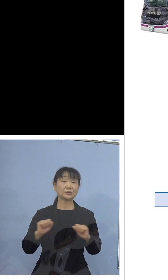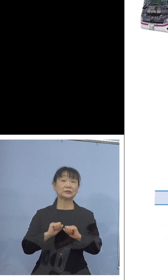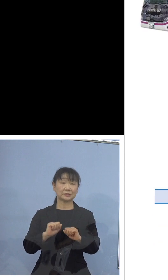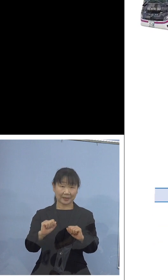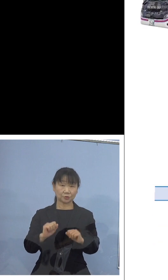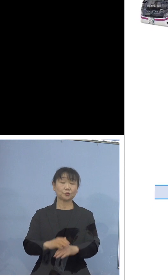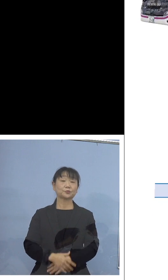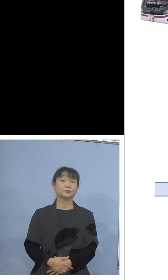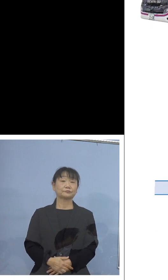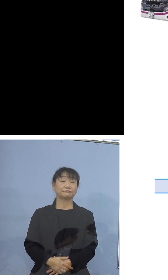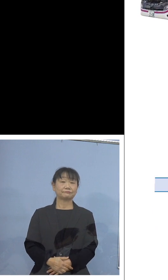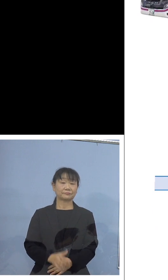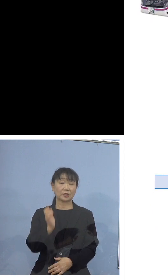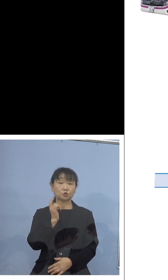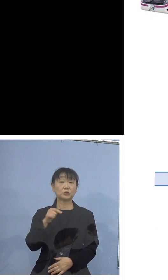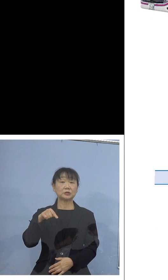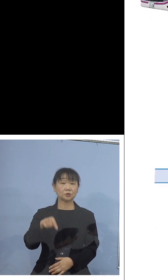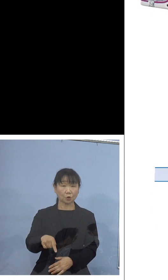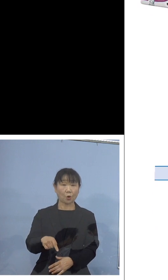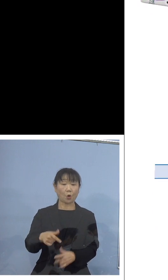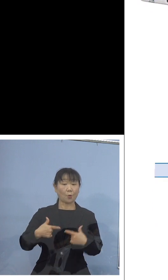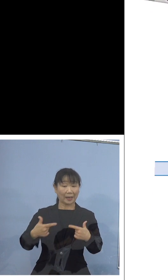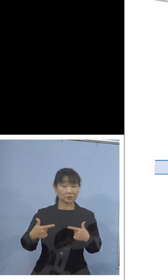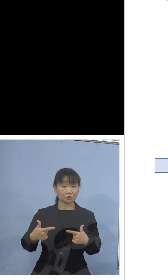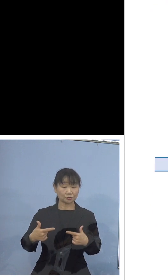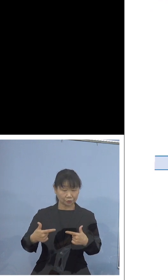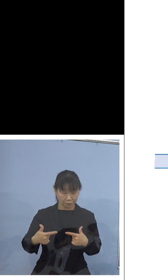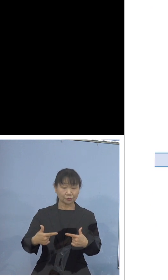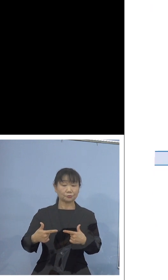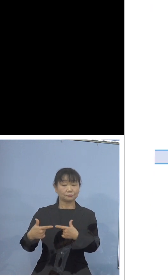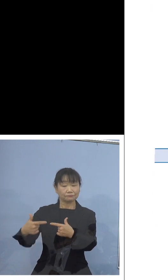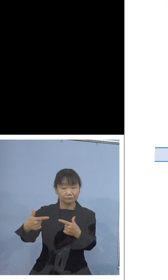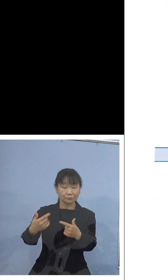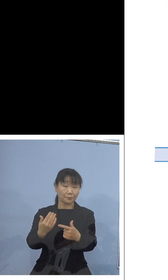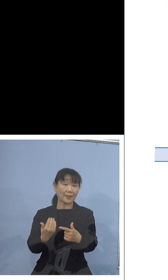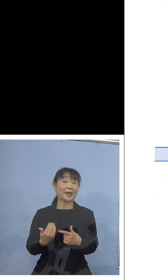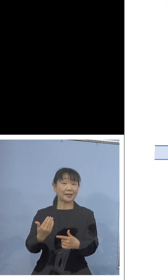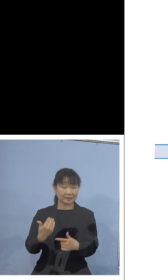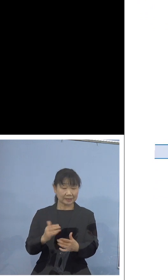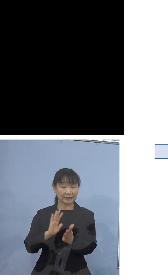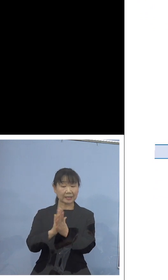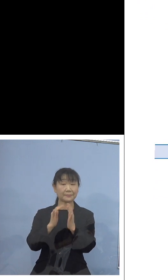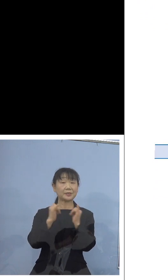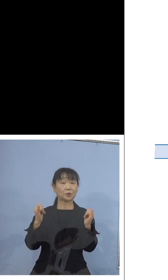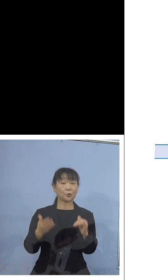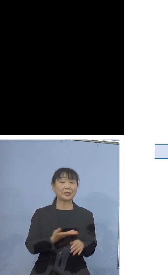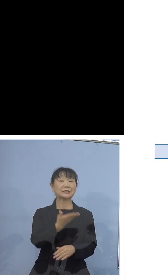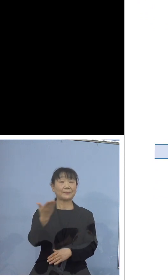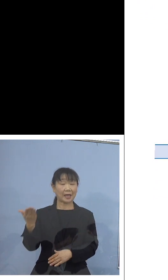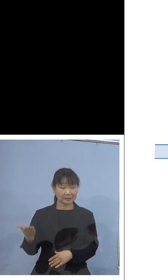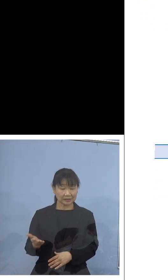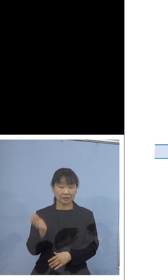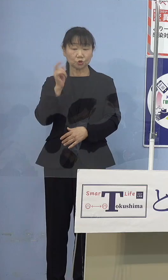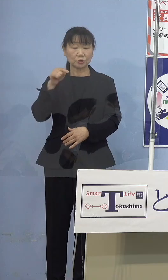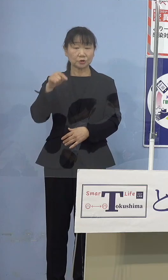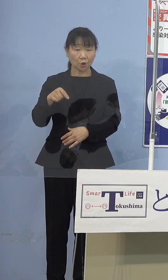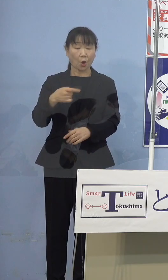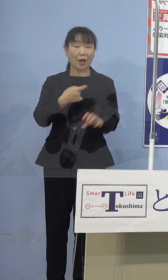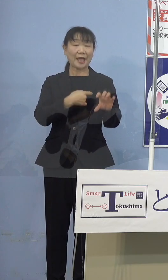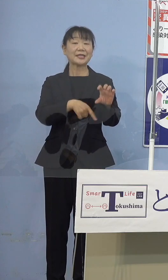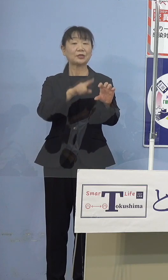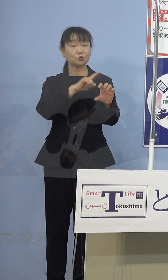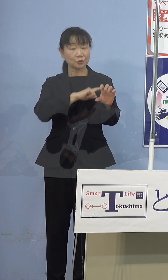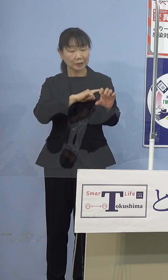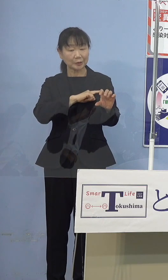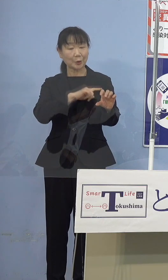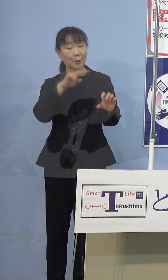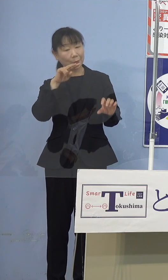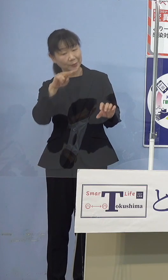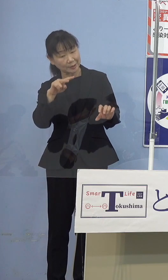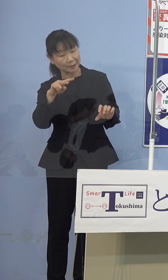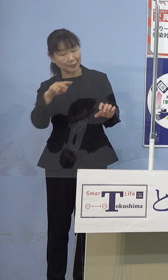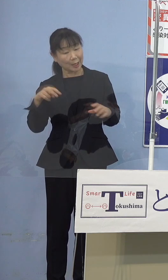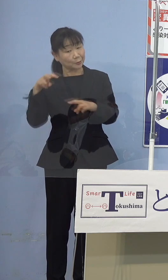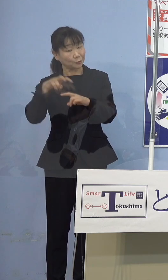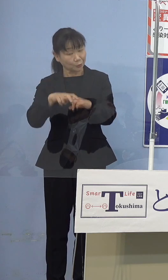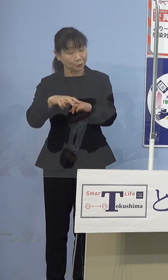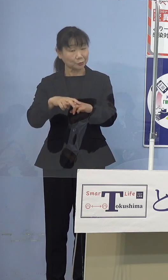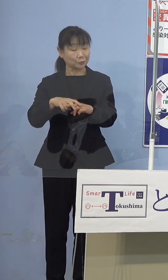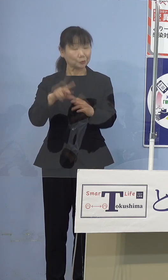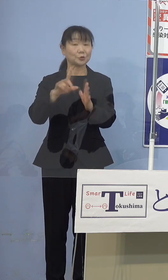また、水素バスの運行開始に先立ちまして 県民の皆様方に水素エネルギーに触れる機会を創出できれば